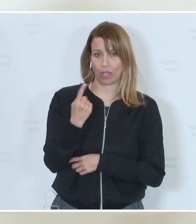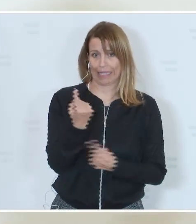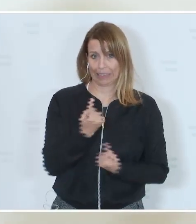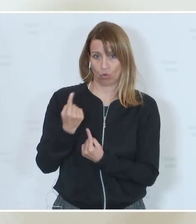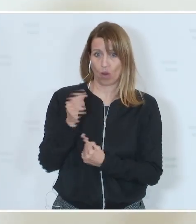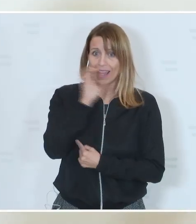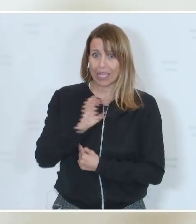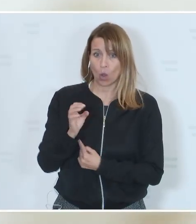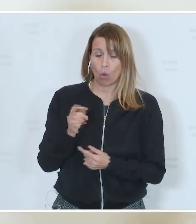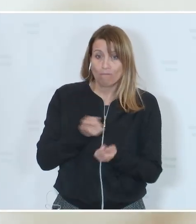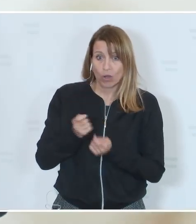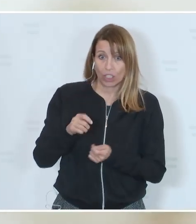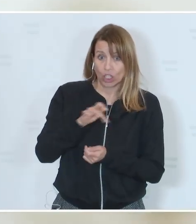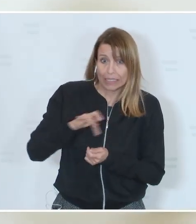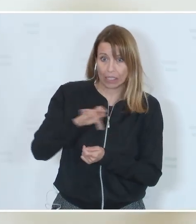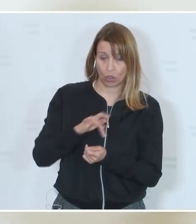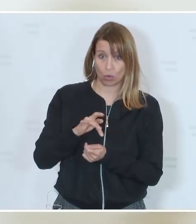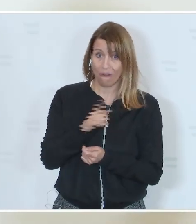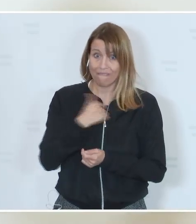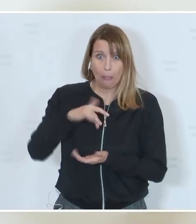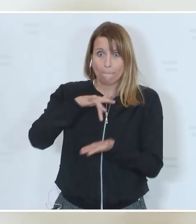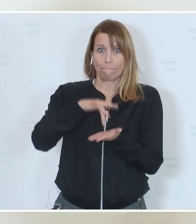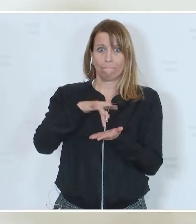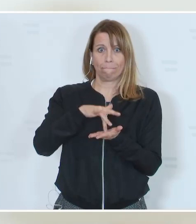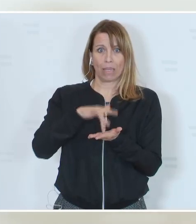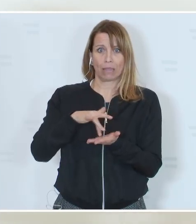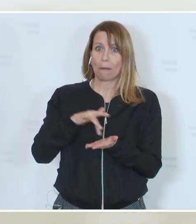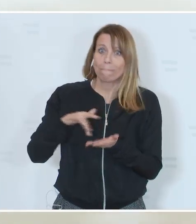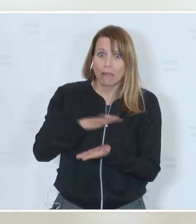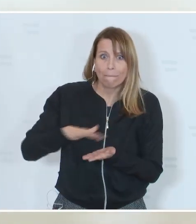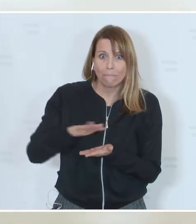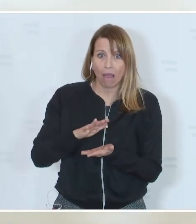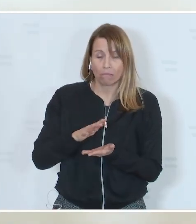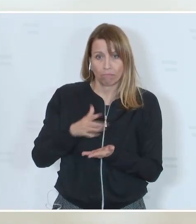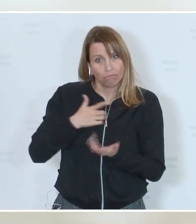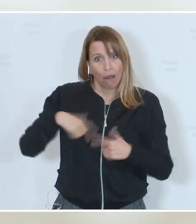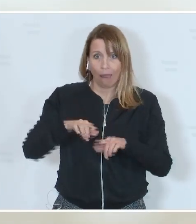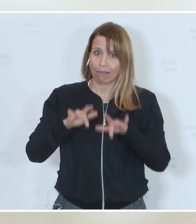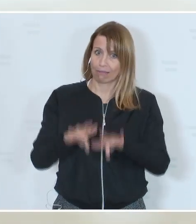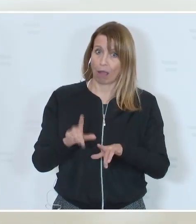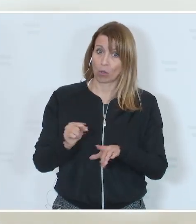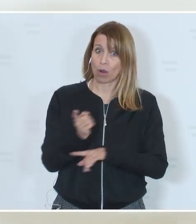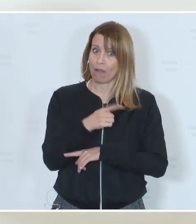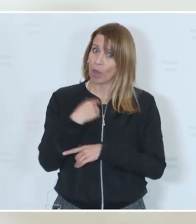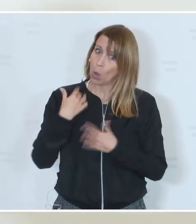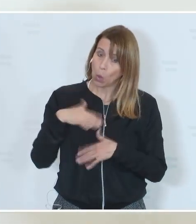und Position mitten im Mittelmeer und das gibt uns wirklich eine enorme Funktion im